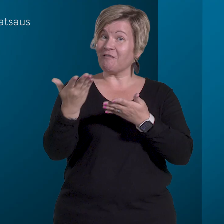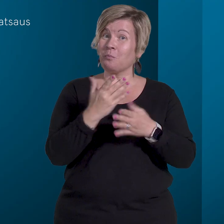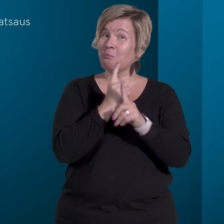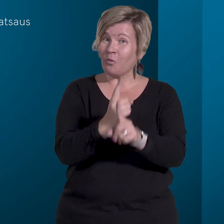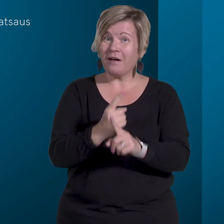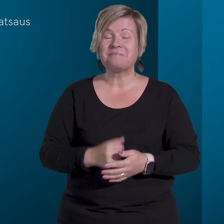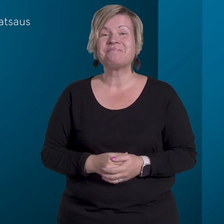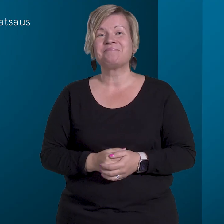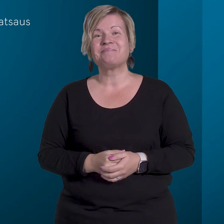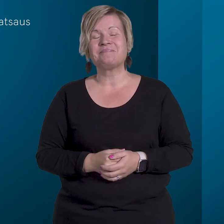Tervetuloa mukaan!